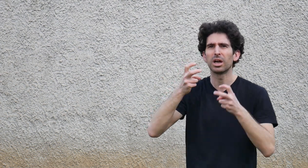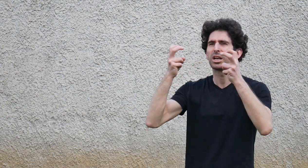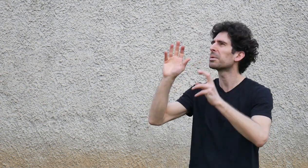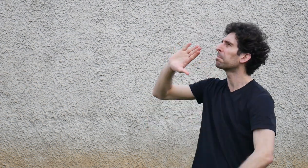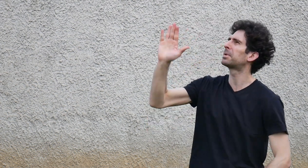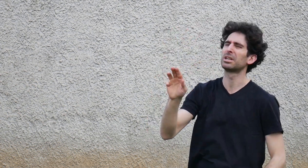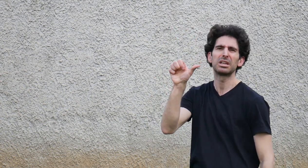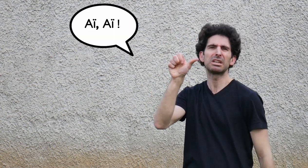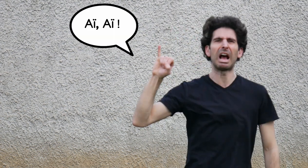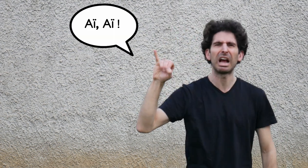car il crie "aï, aï !".